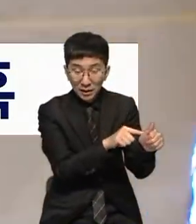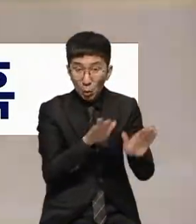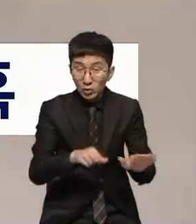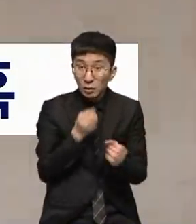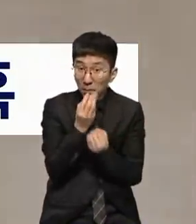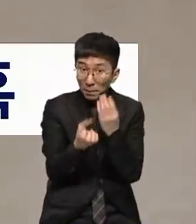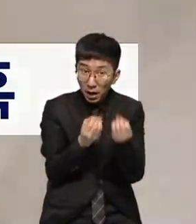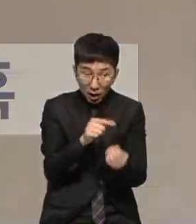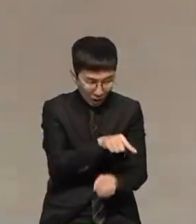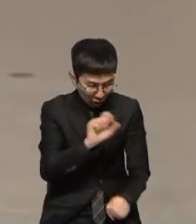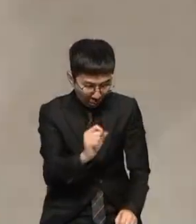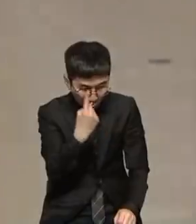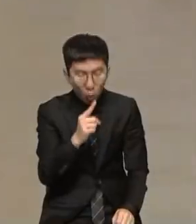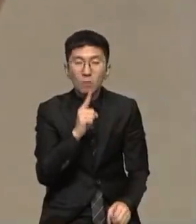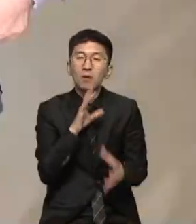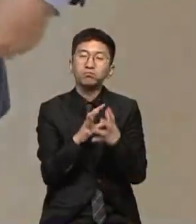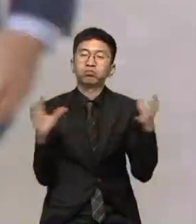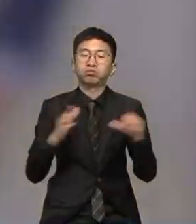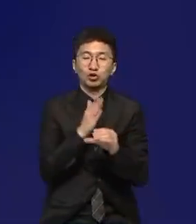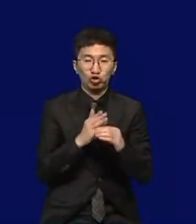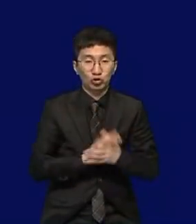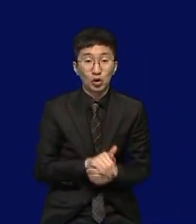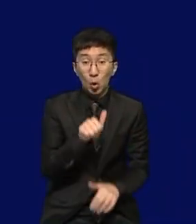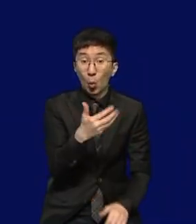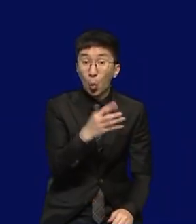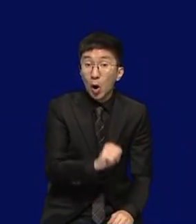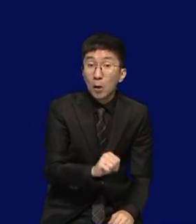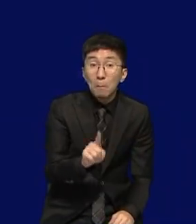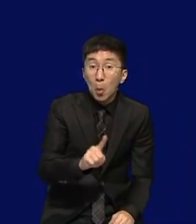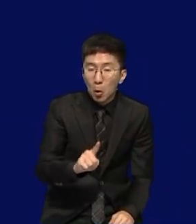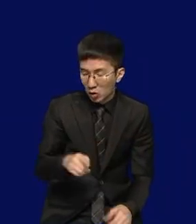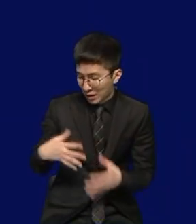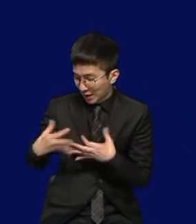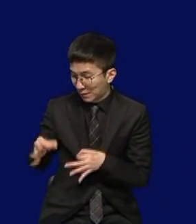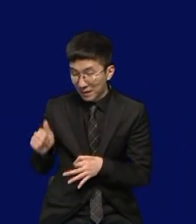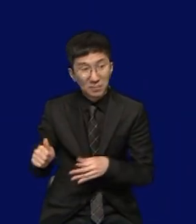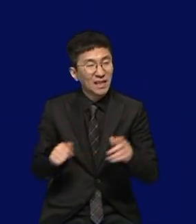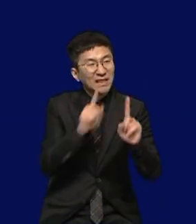키웠습니다. 5억 원은 김만배 씨가 이 씨에게 빌린 돈으로 자금 거래 관계를 명확히 하는